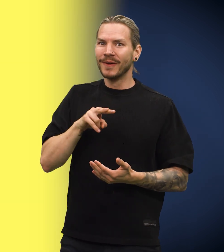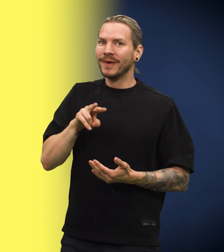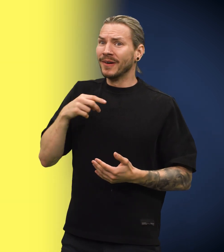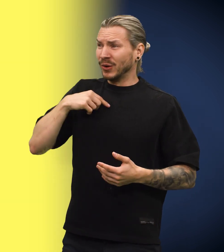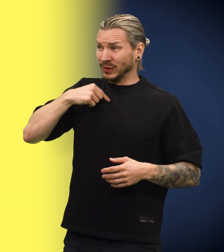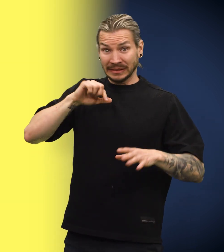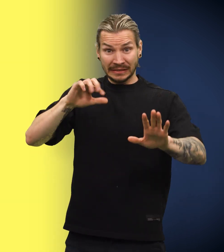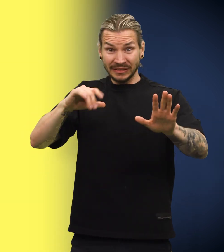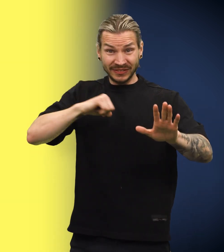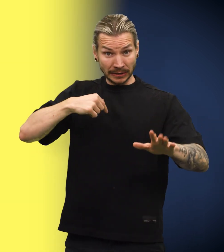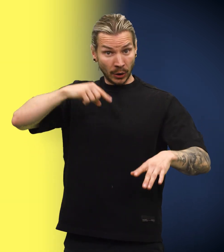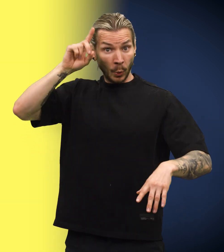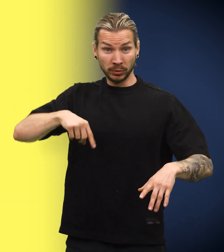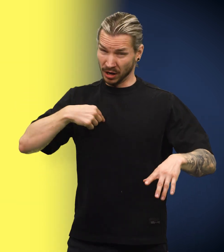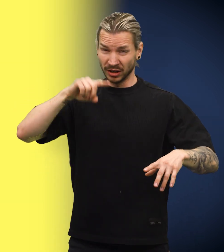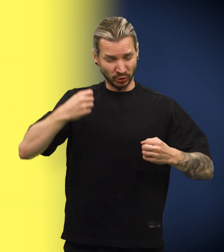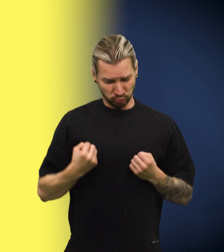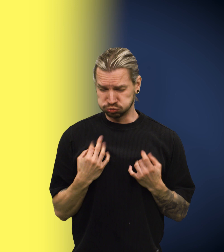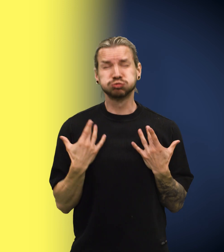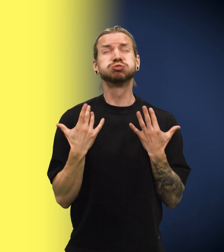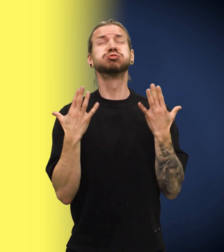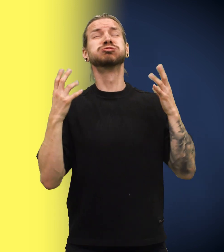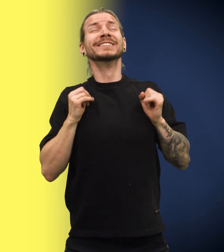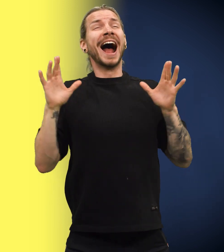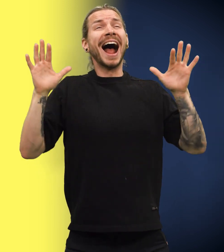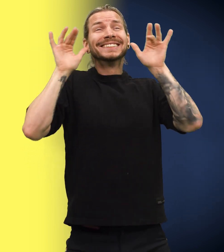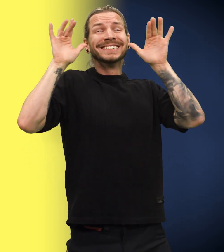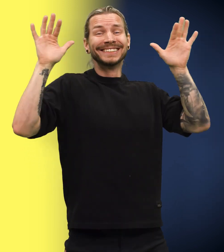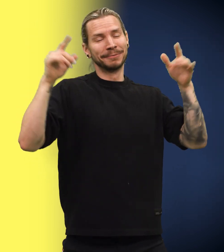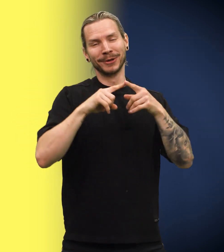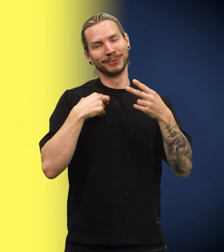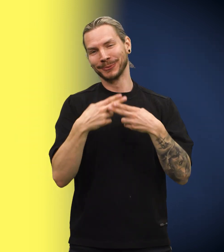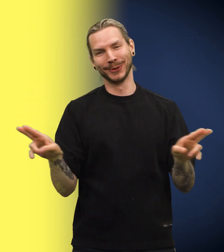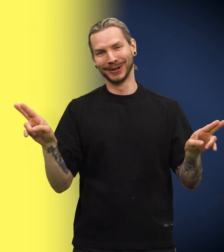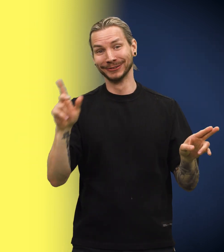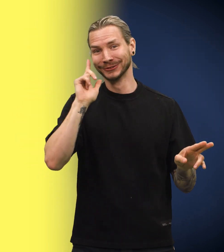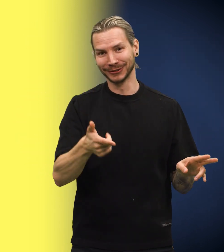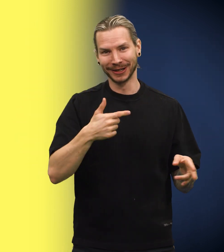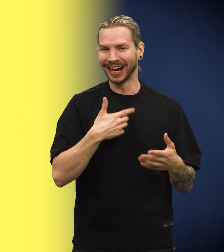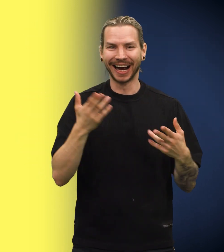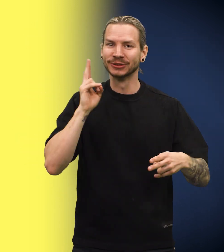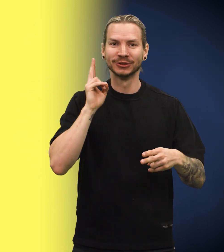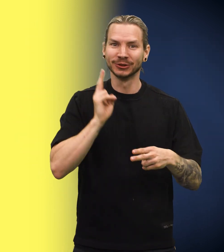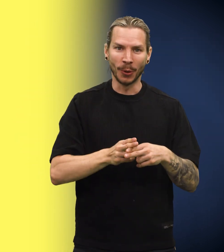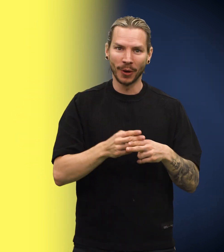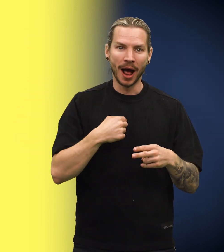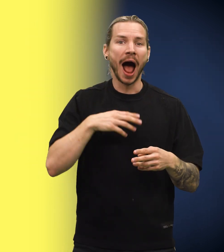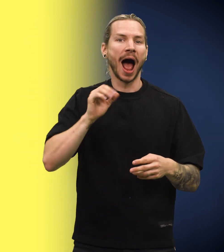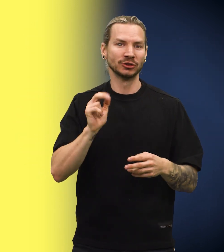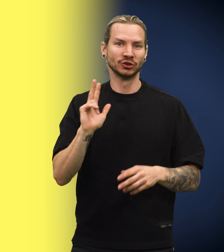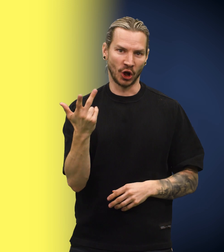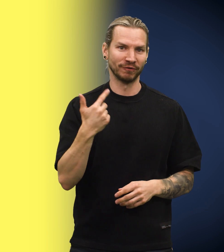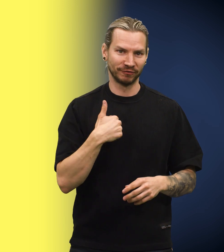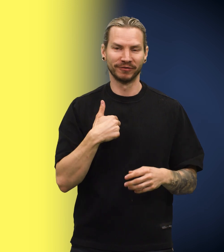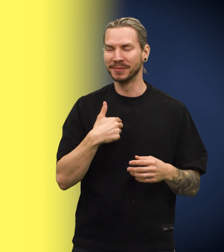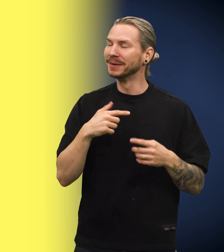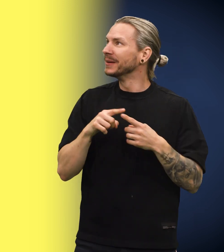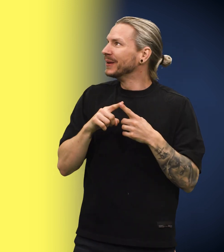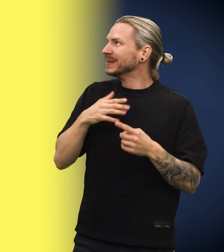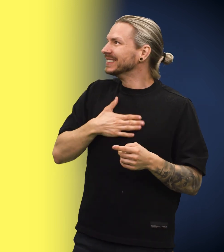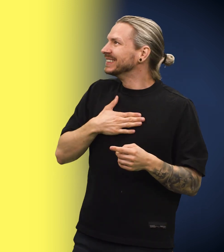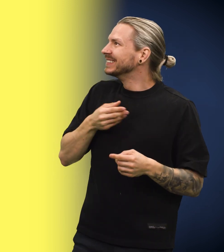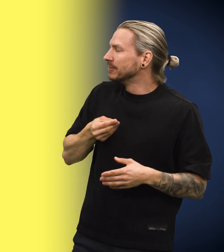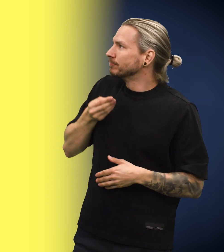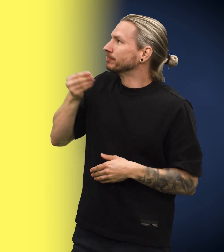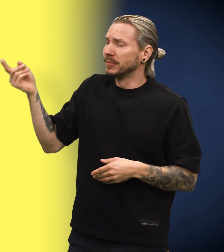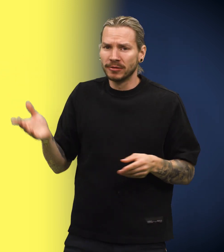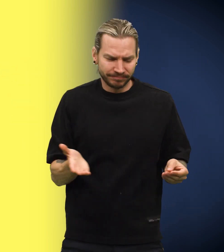«Hvis jeg kunne, hadde jeg gnistret av glede, men det kan jeg ikke, for jeg er ikke av stål, men av sølv!»